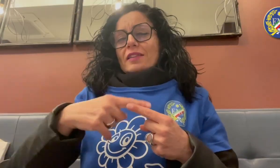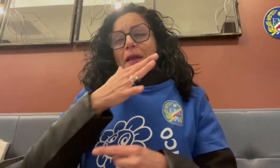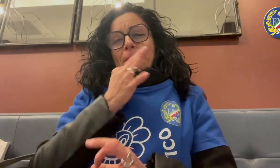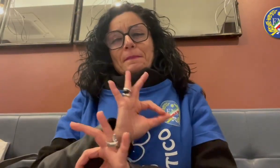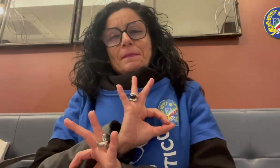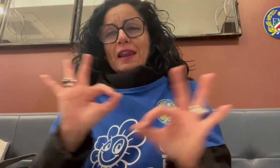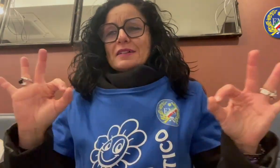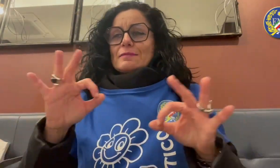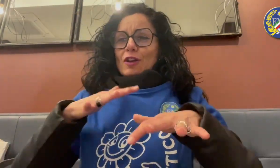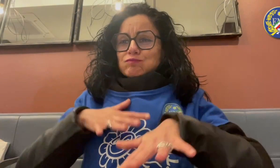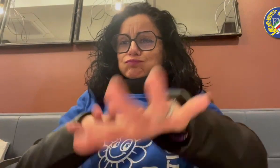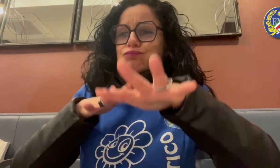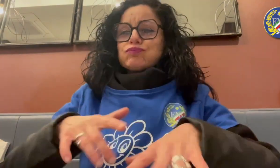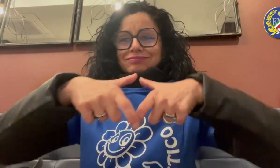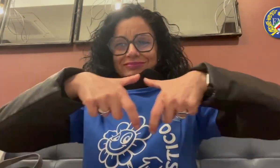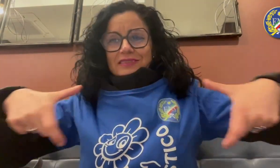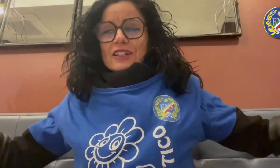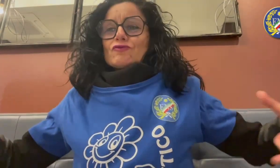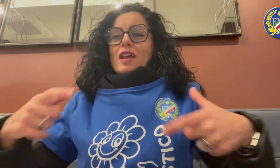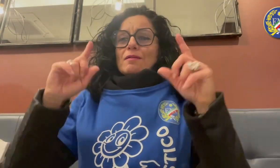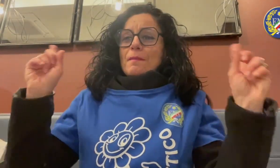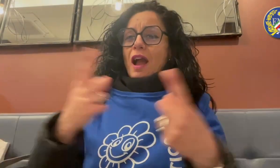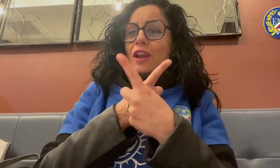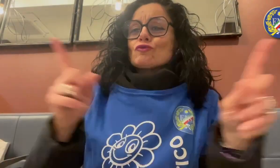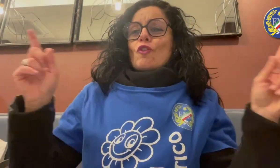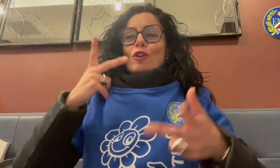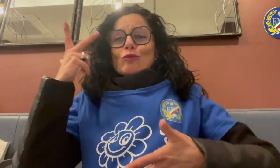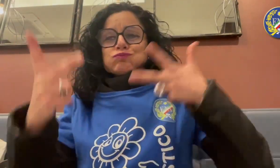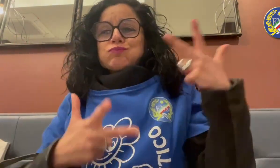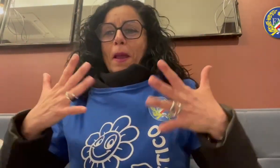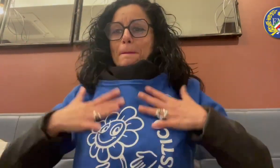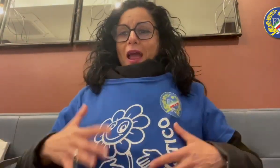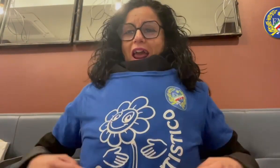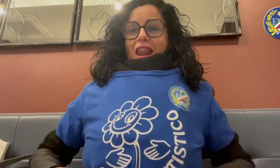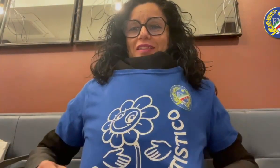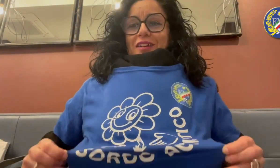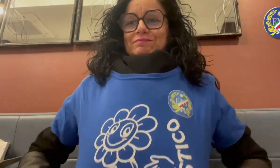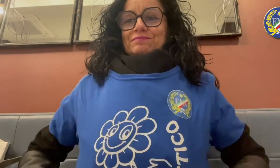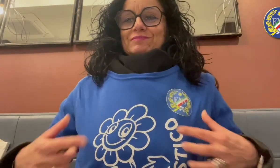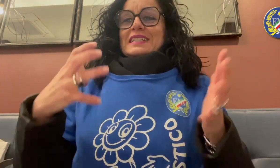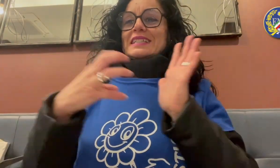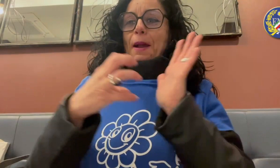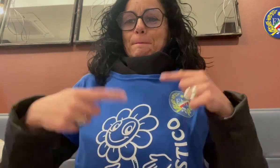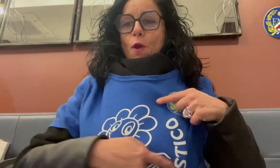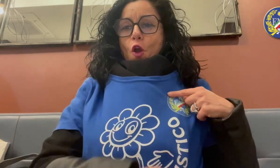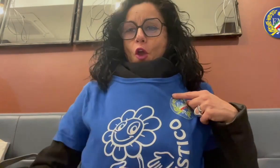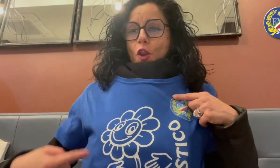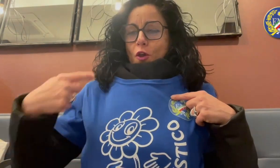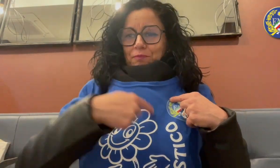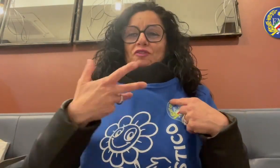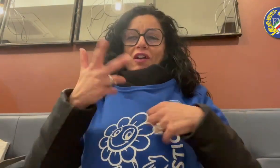È stata una giornata davvero emozionante che ha visto sfilare striscioni e moltissime persone che indossavano una maglietta blu con il simbolo che vedete qui;